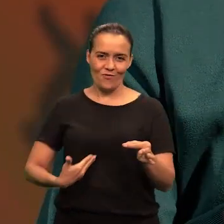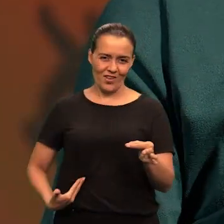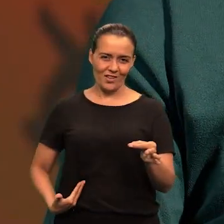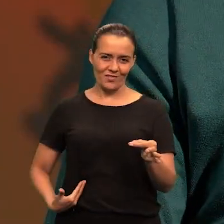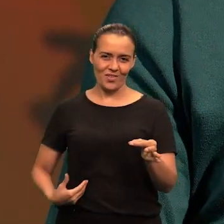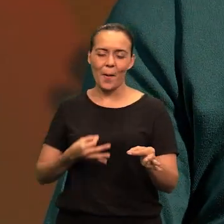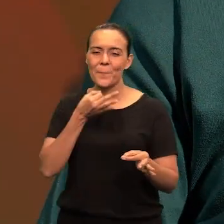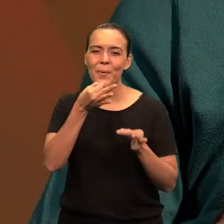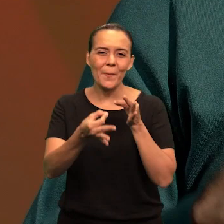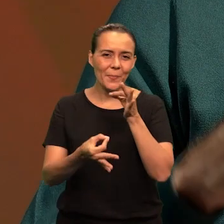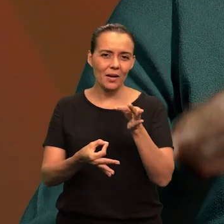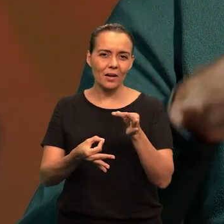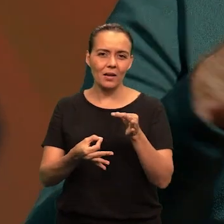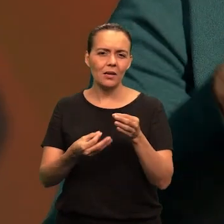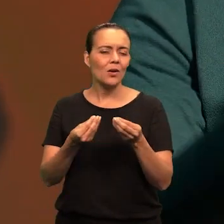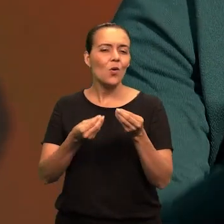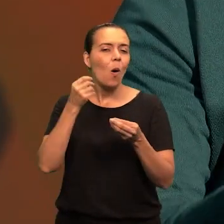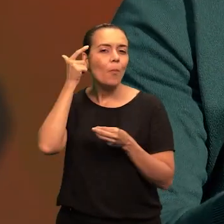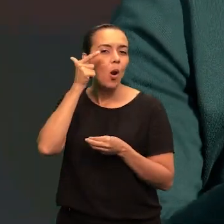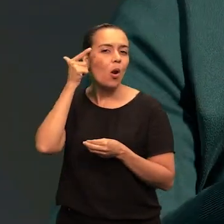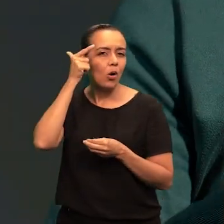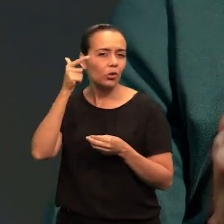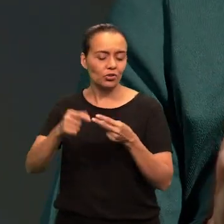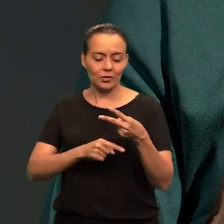e as lógicas que atrelam esse julgamento.